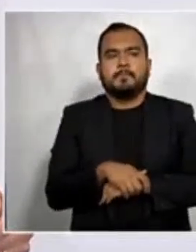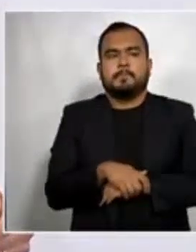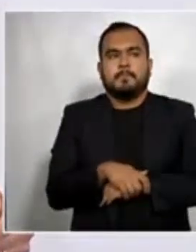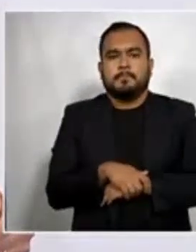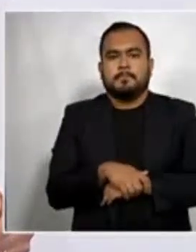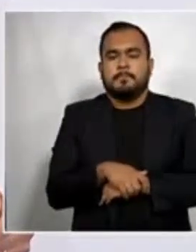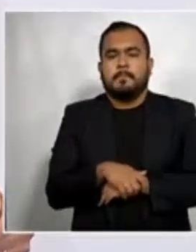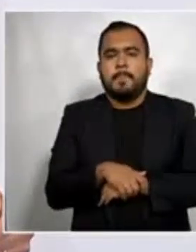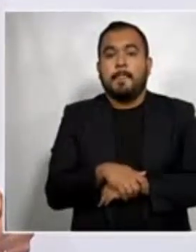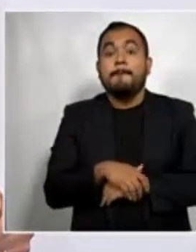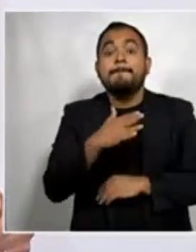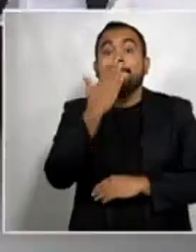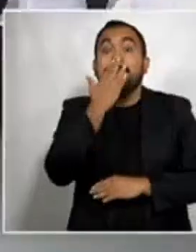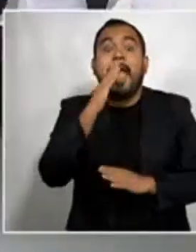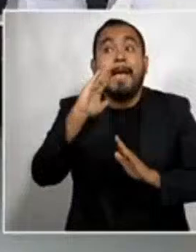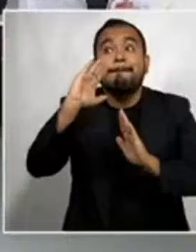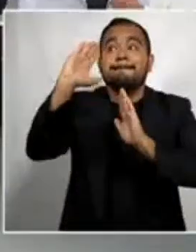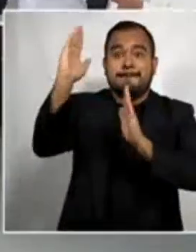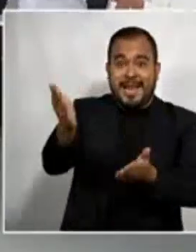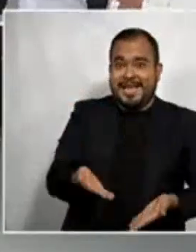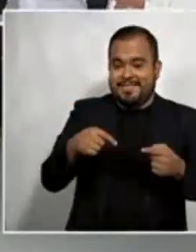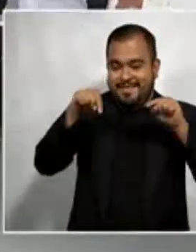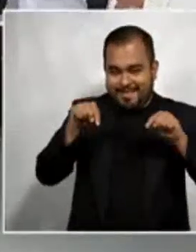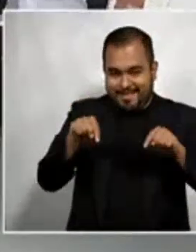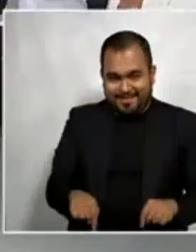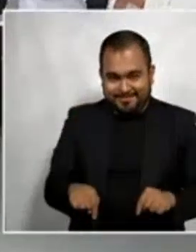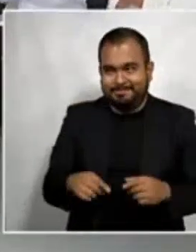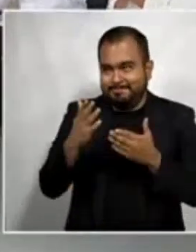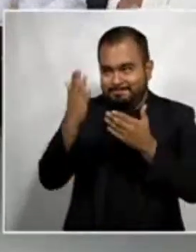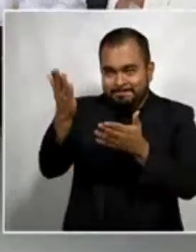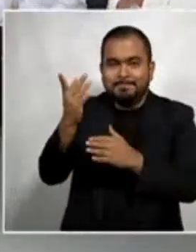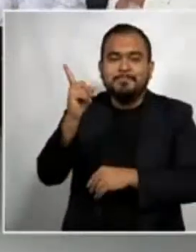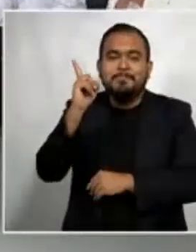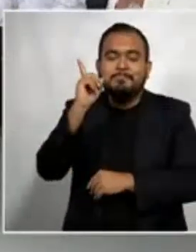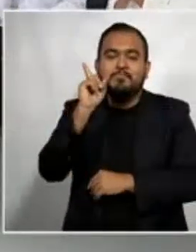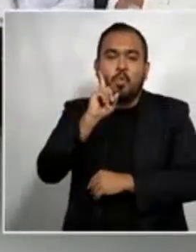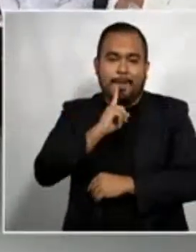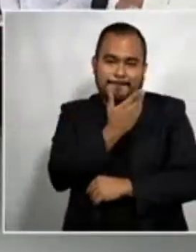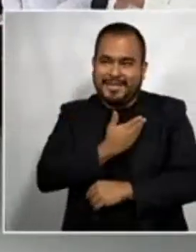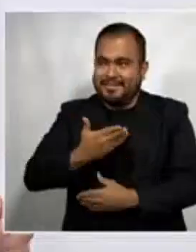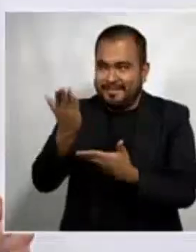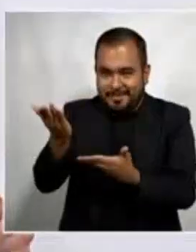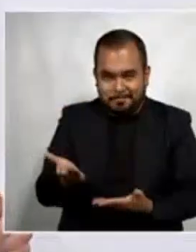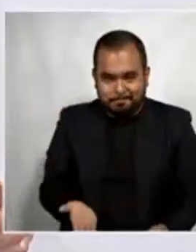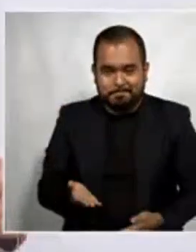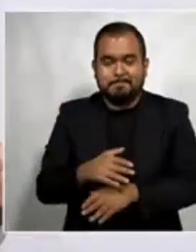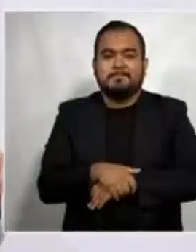Bienvenida, presidenta.